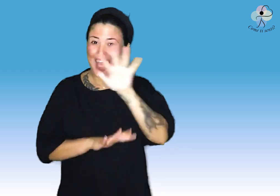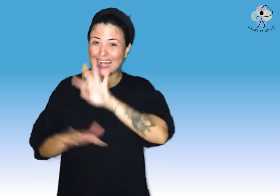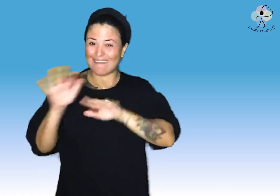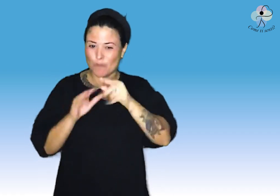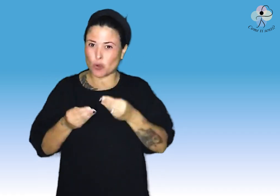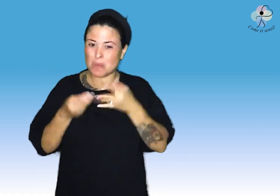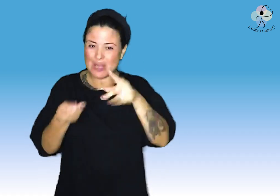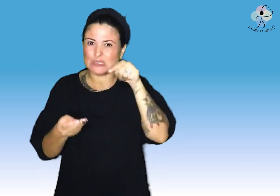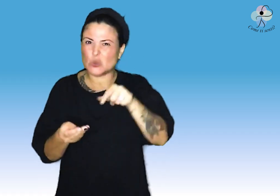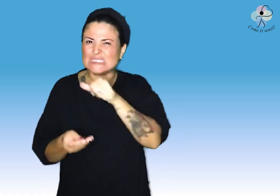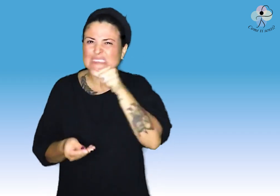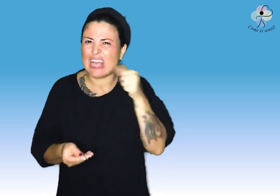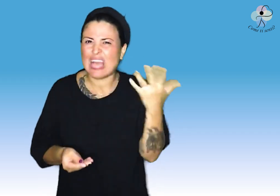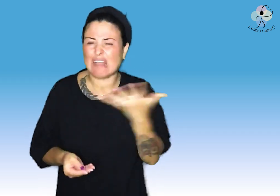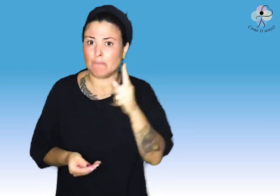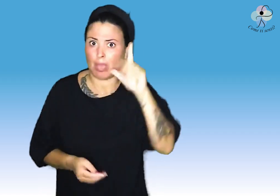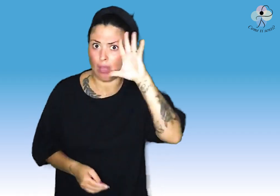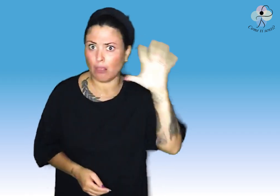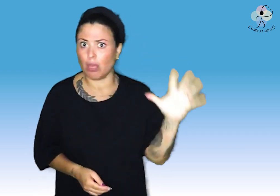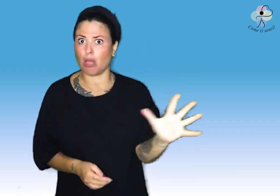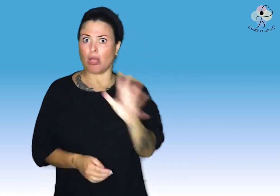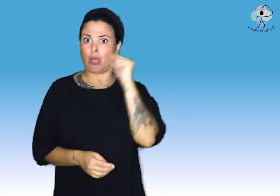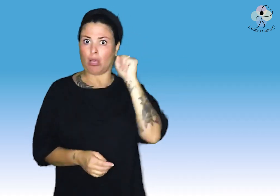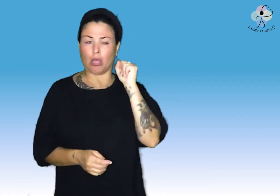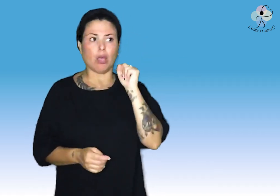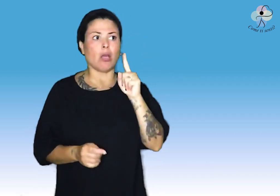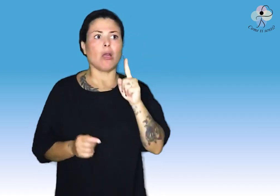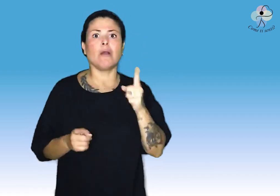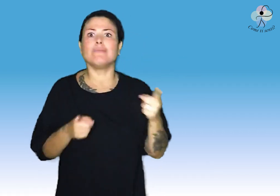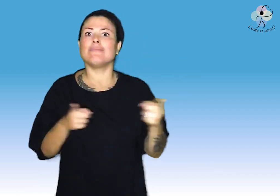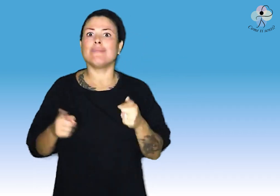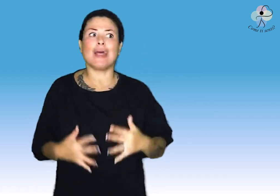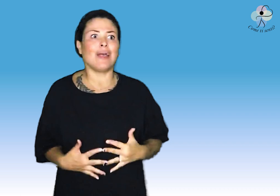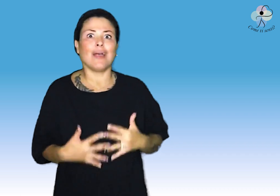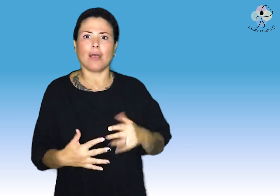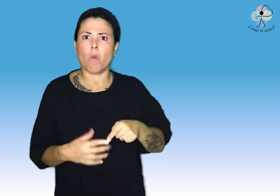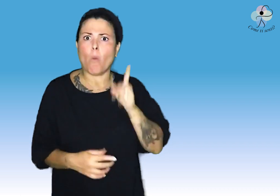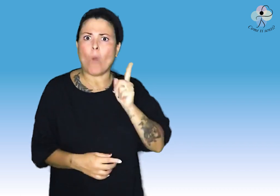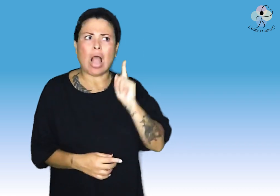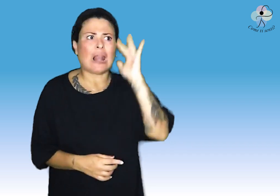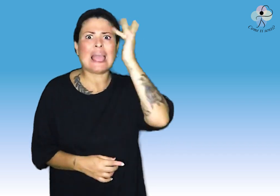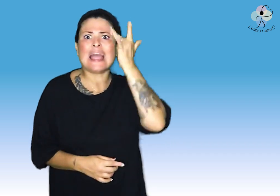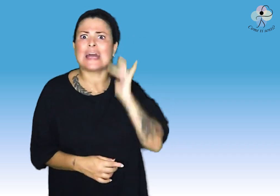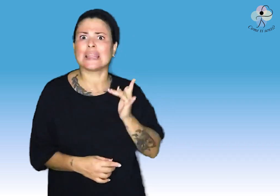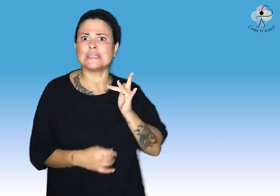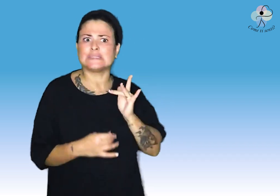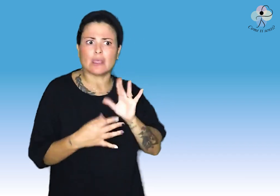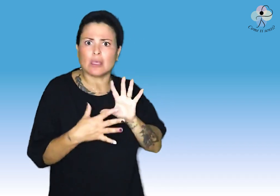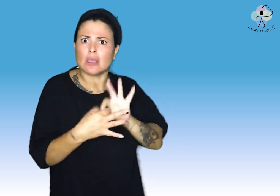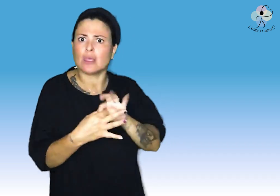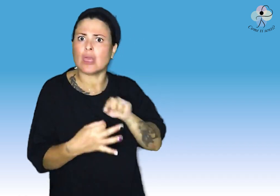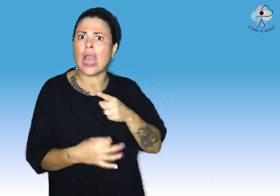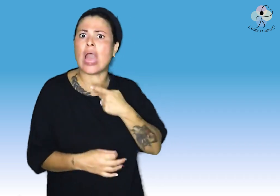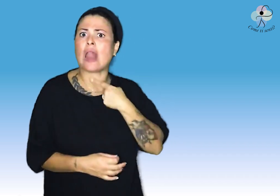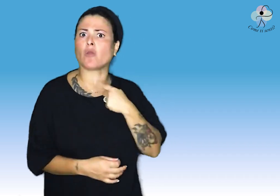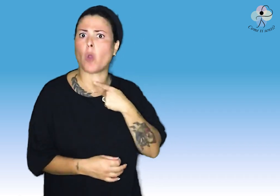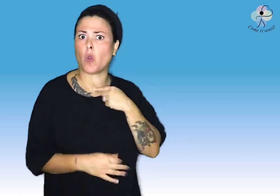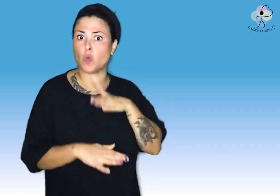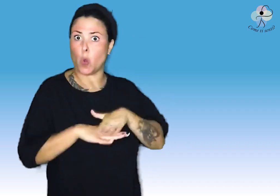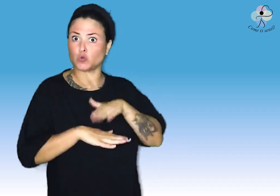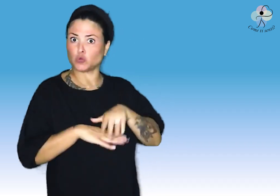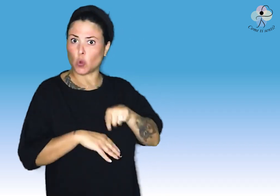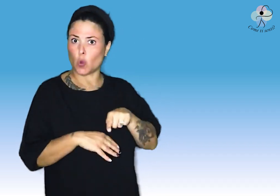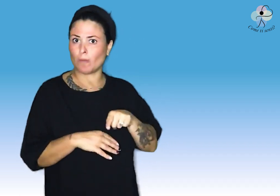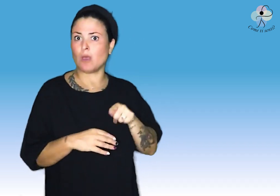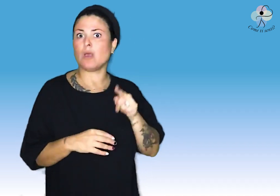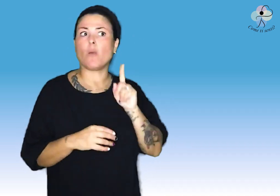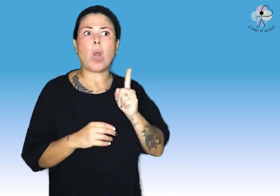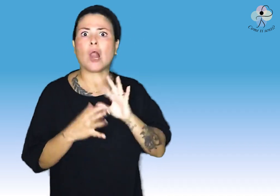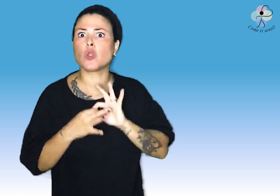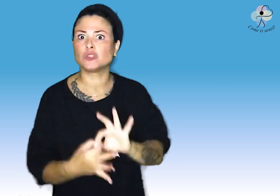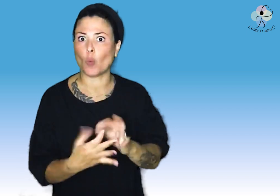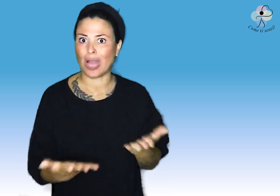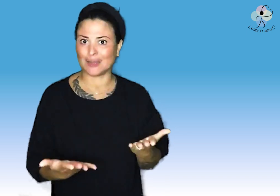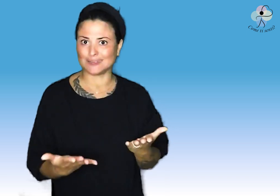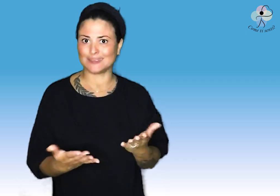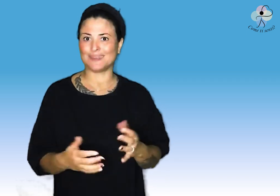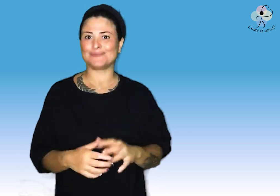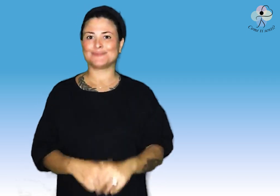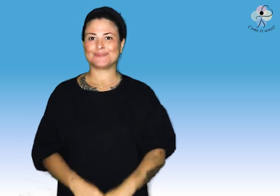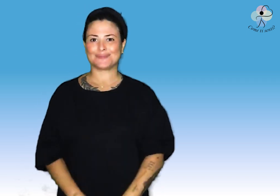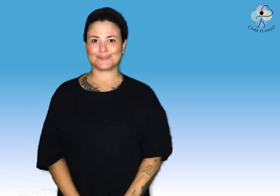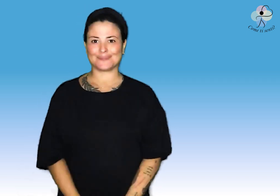tutte le informazioni utili, in modo accessibile, per capire quali possano essere le conseguenze del consumo di alcol.